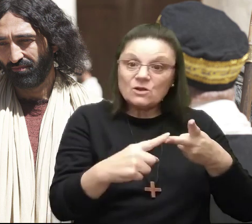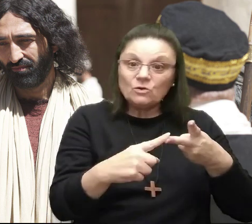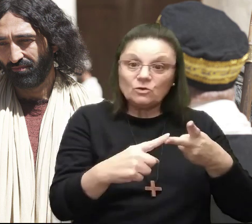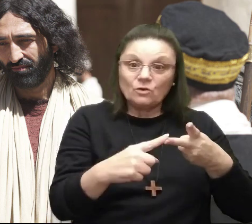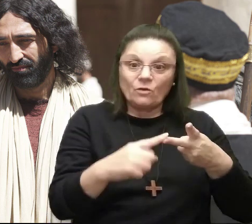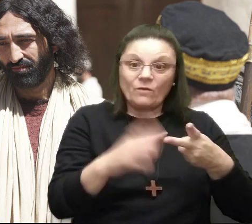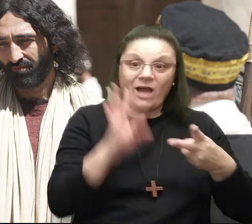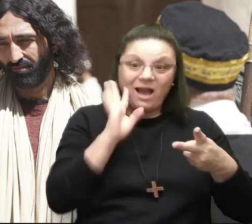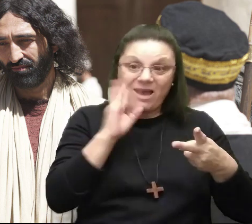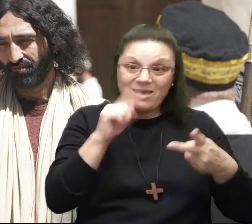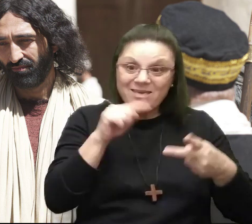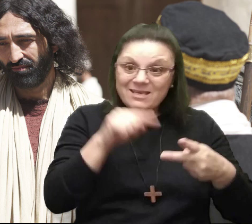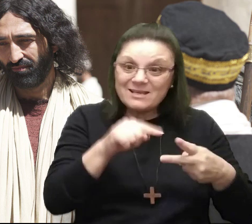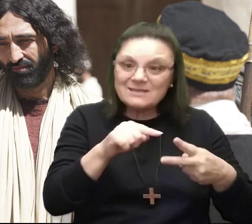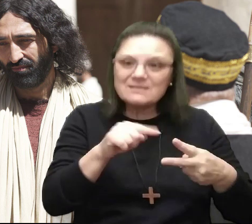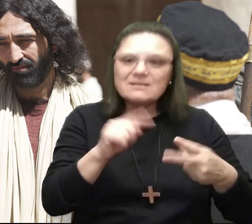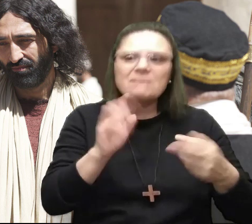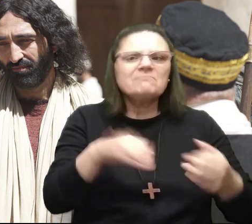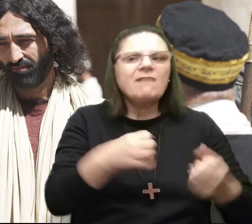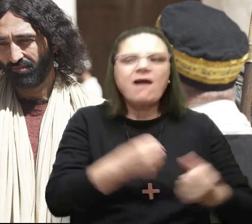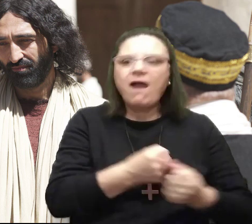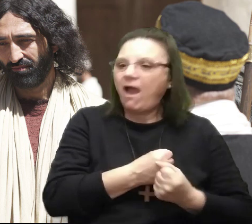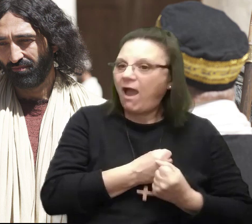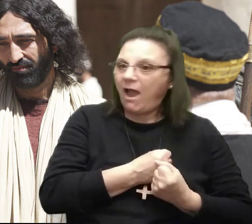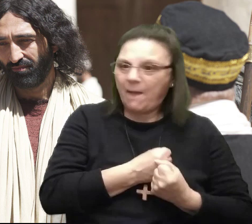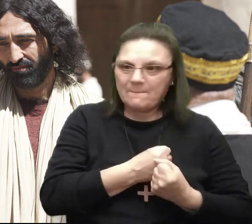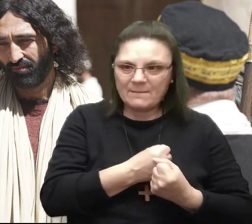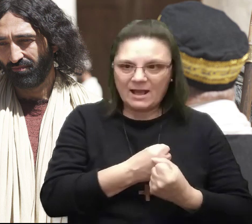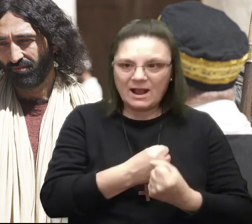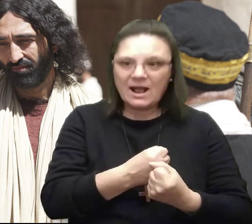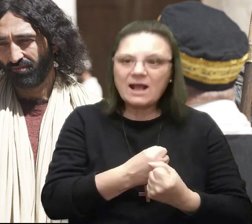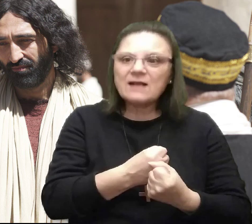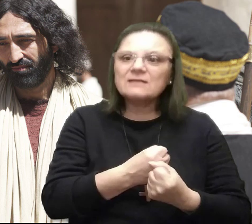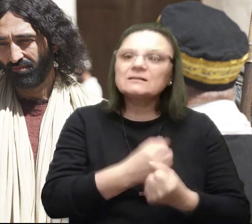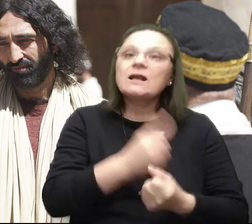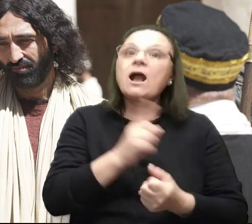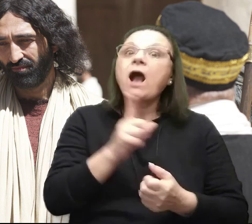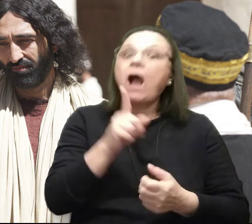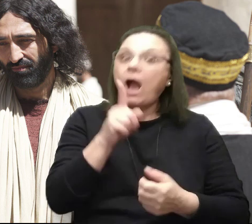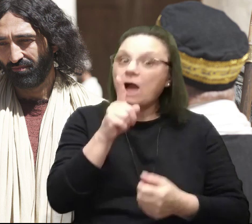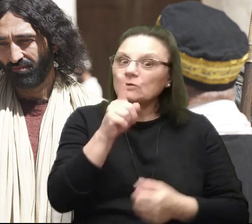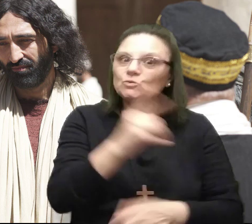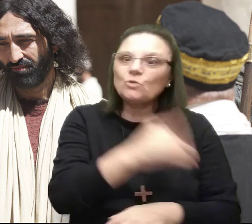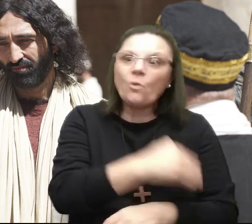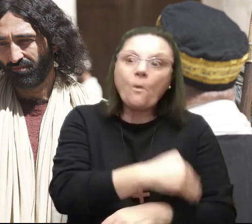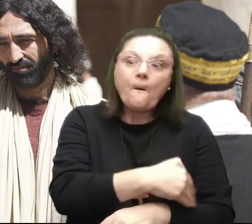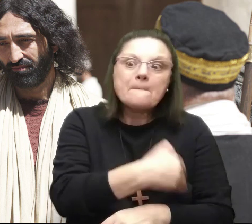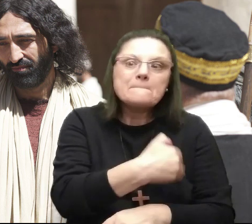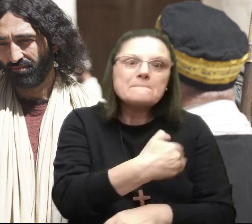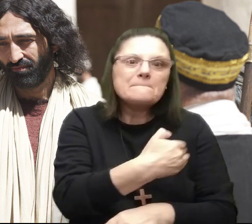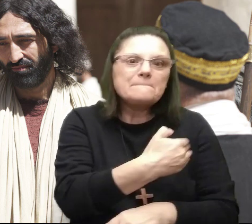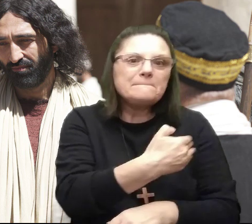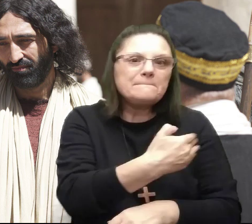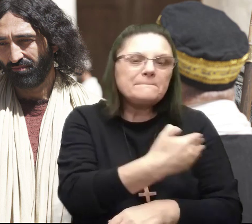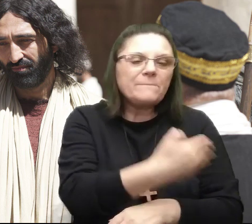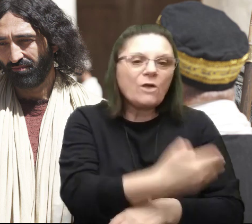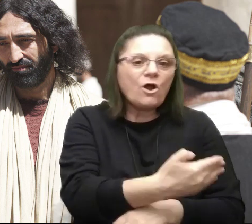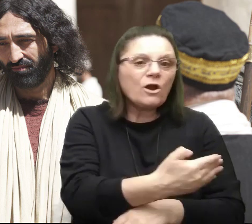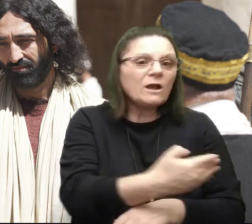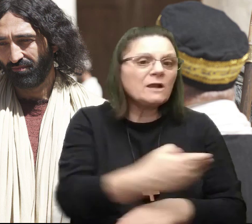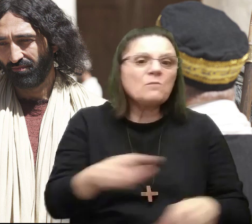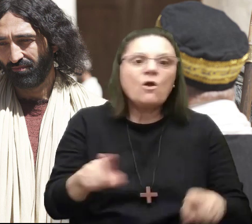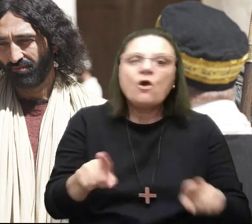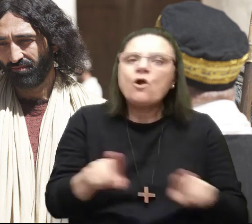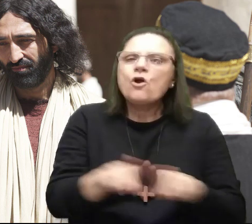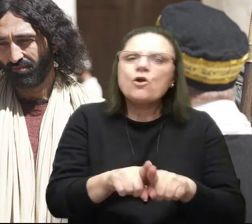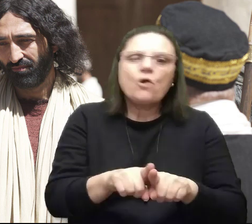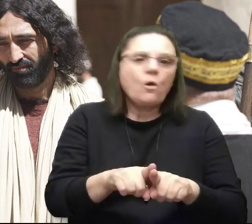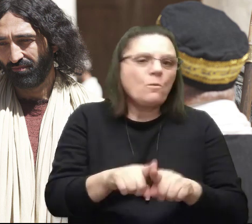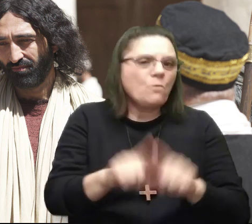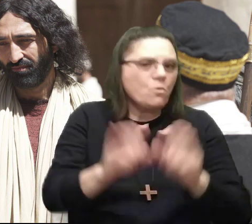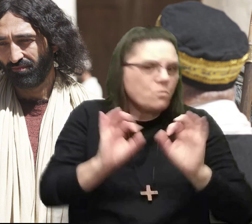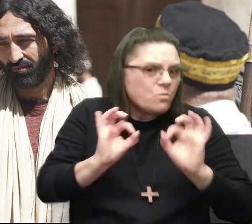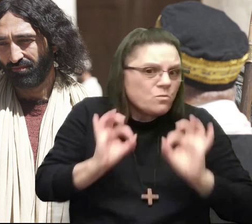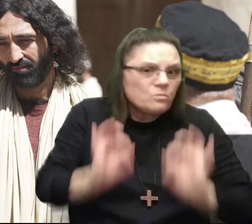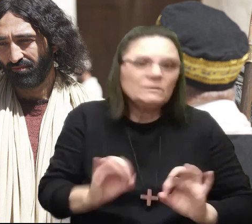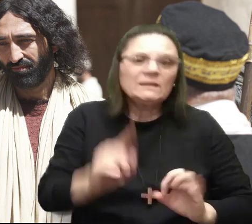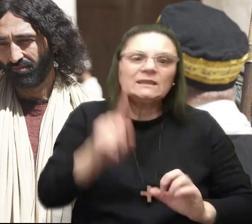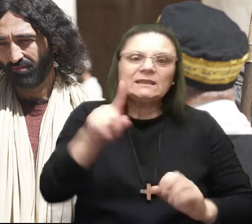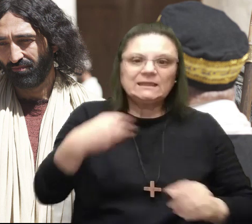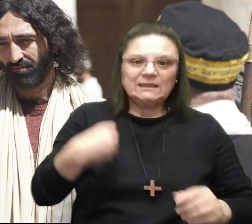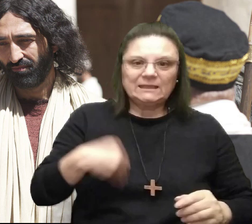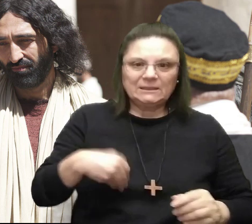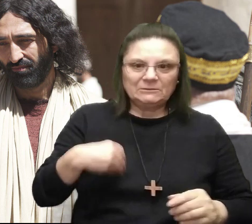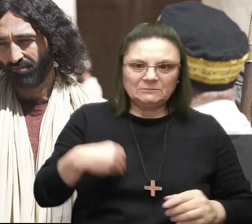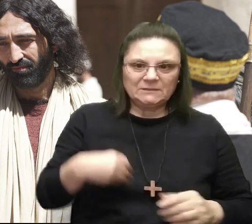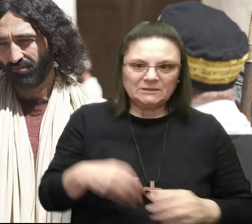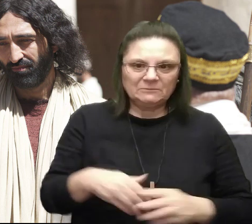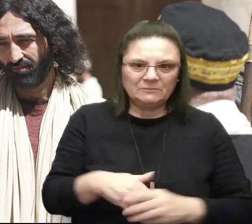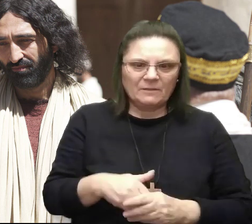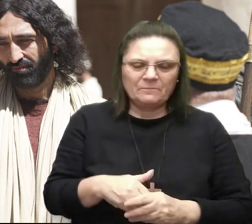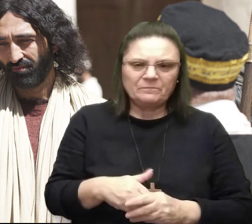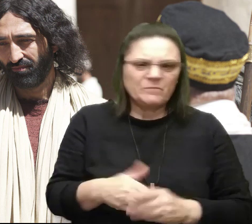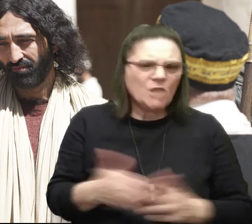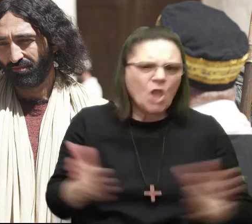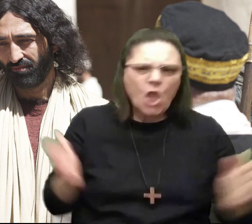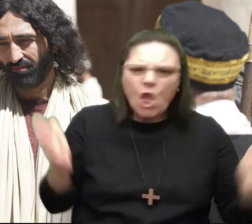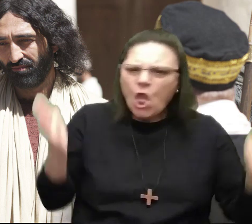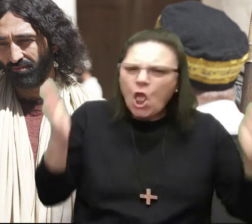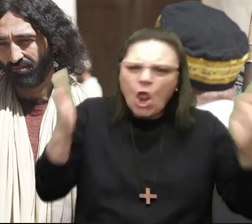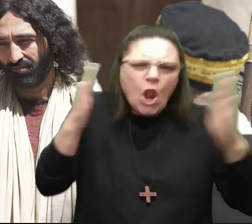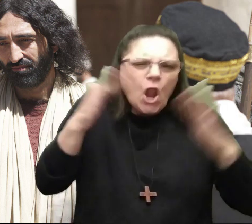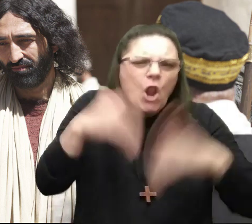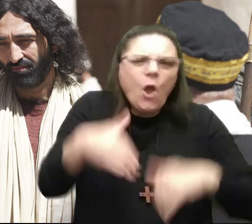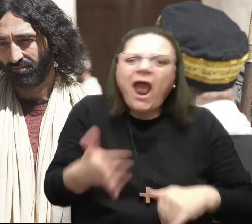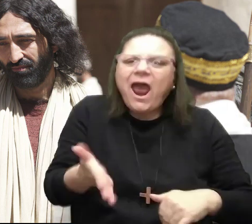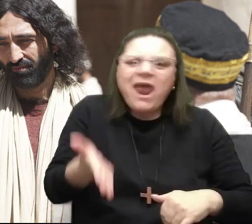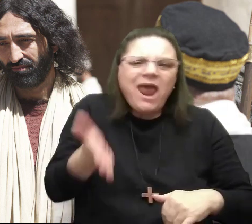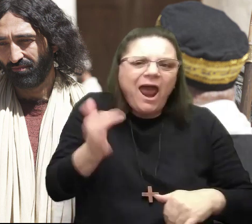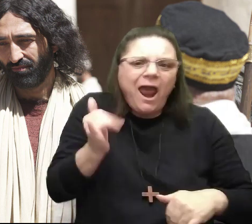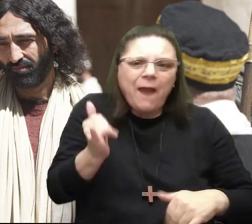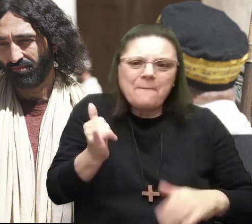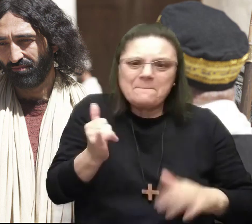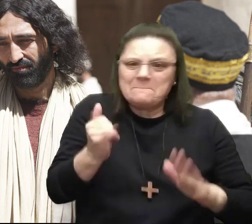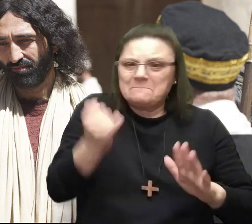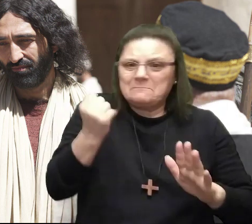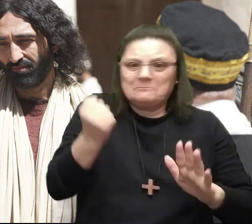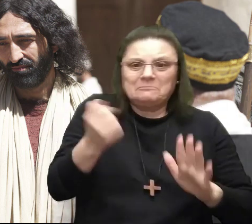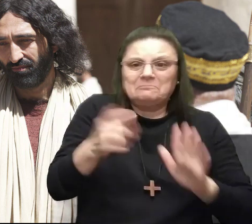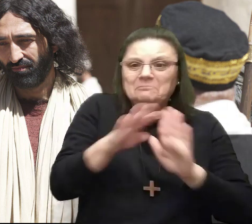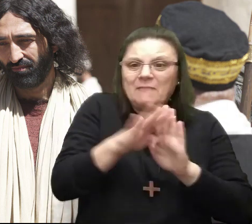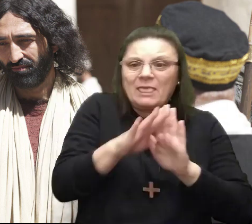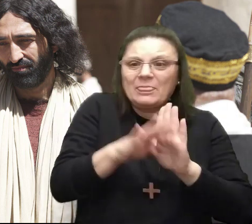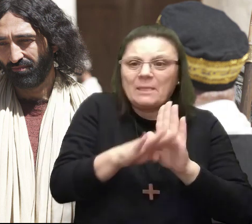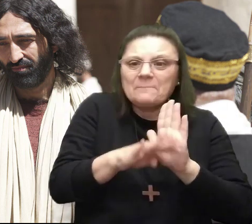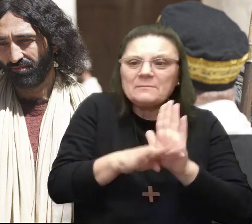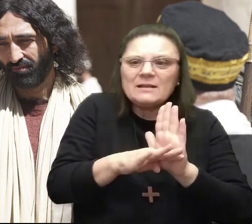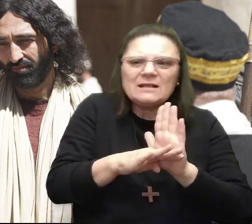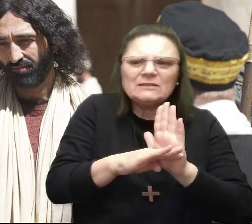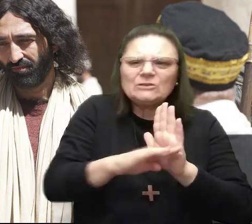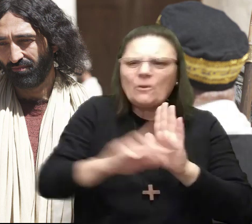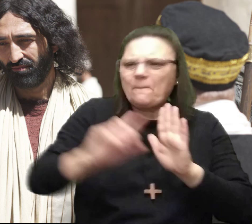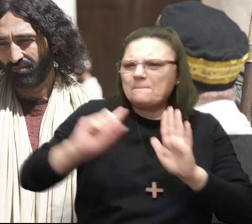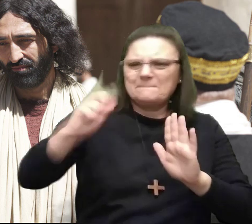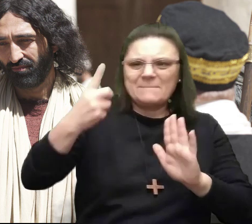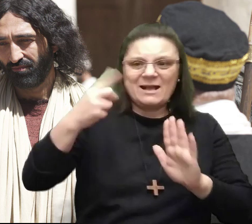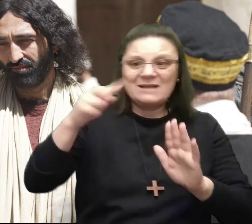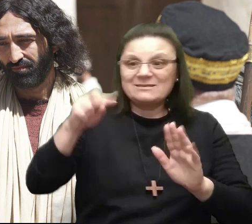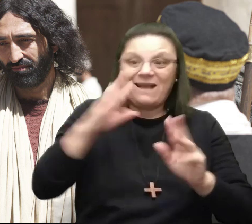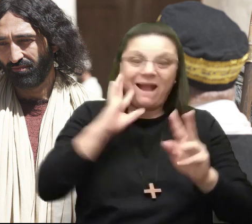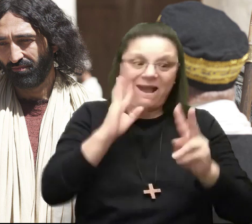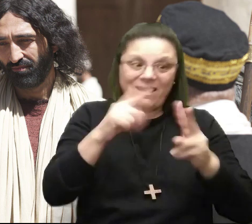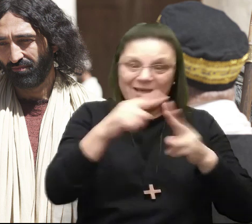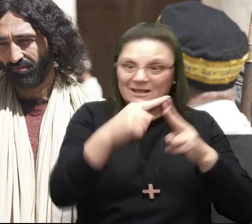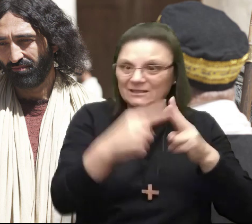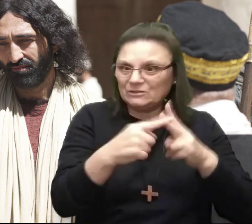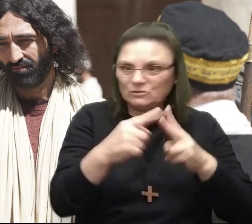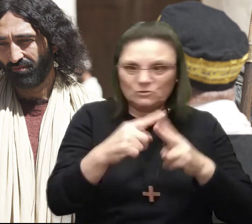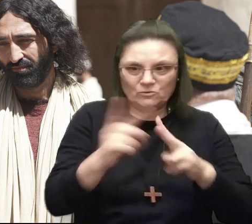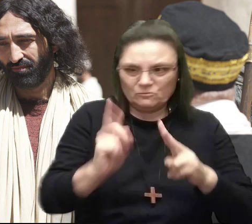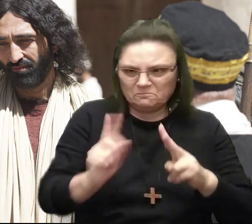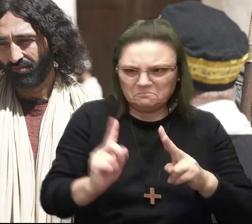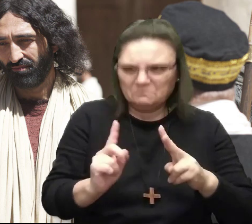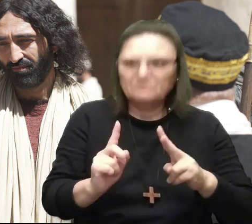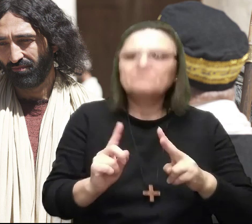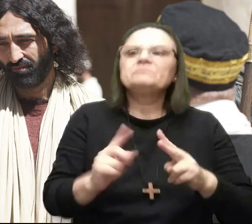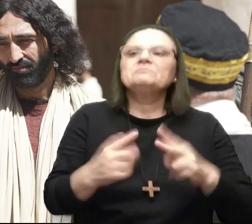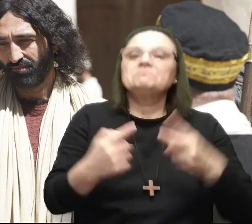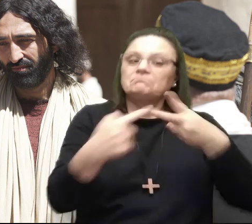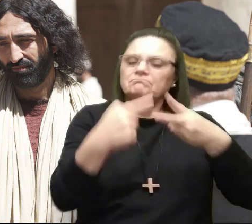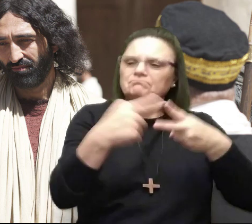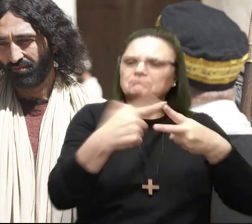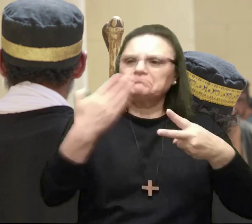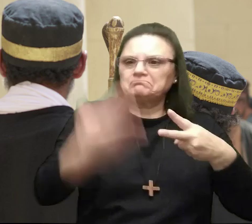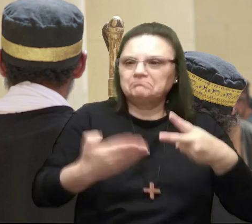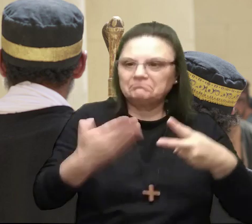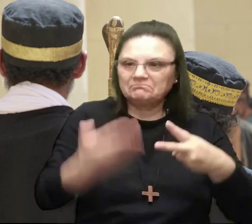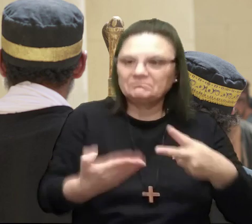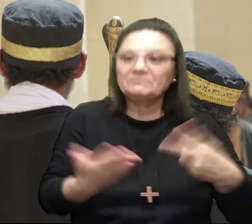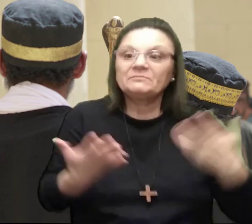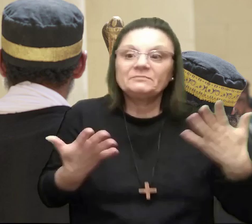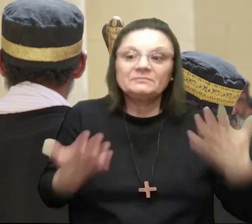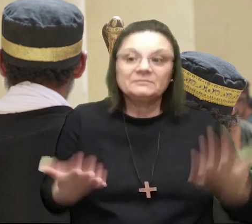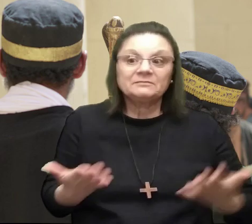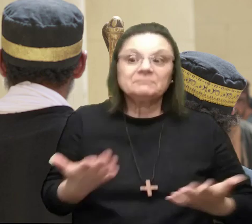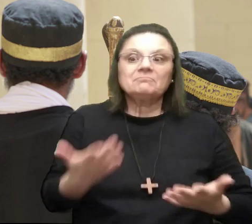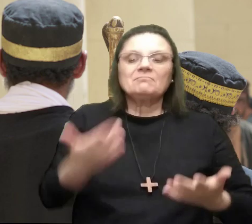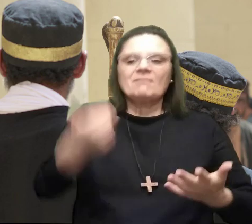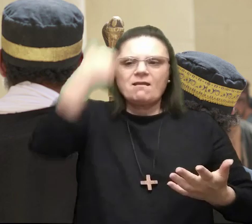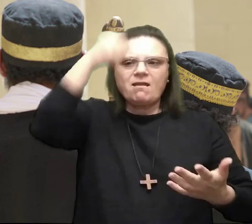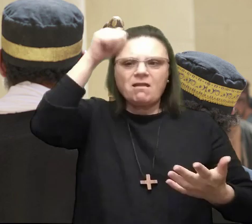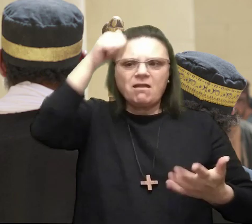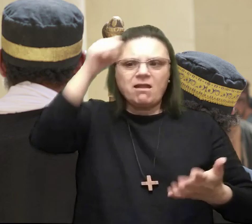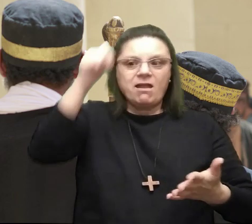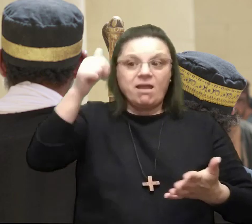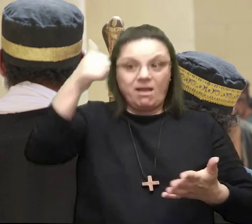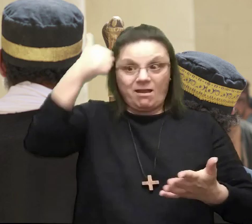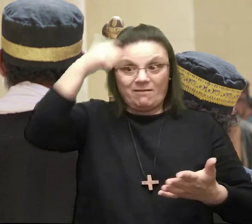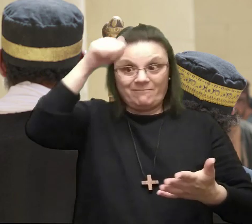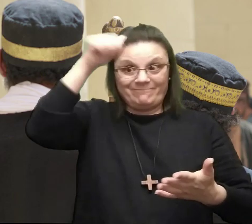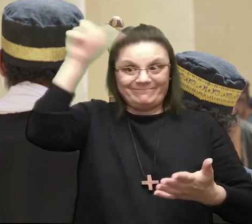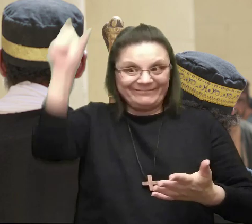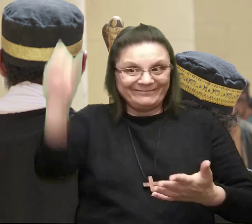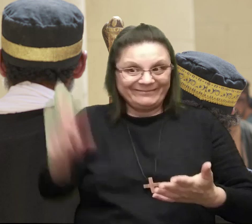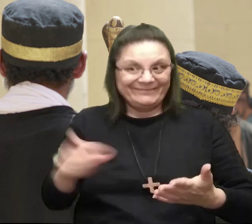El segundo es éste: «Amarás a tu prójimo como a ti mismo». No hay mandamiento mayor que éstos».